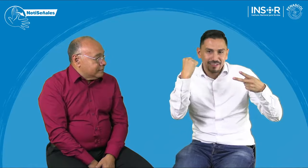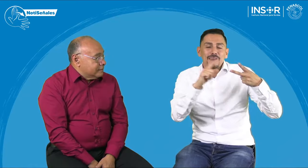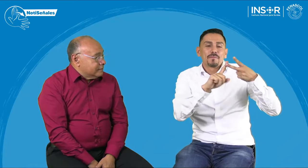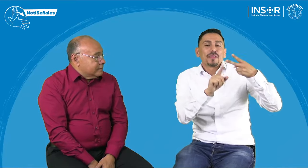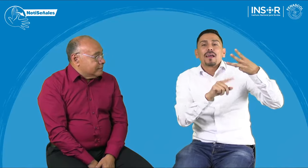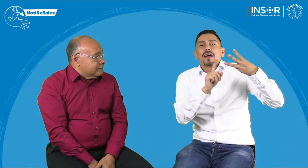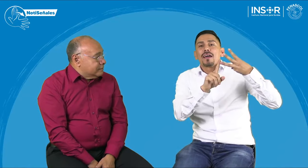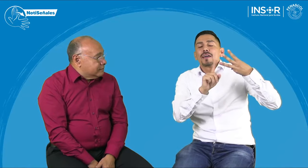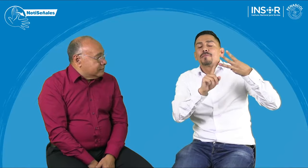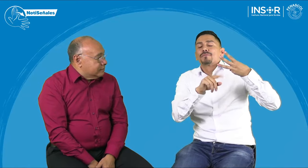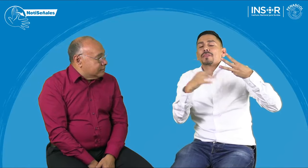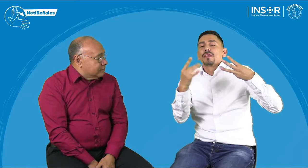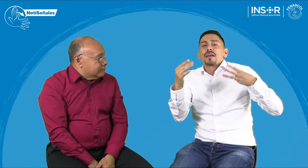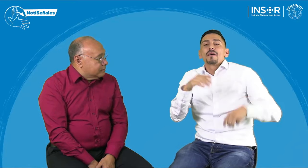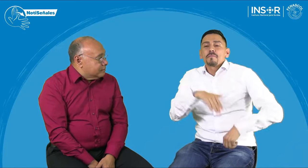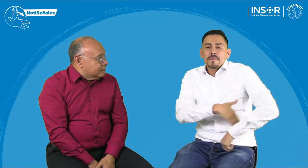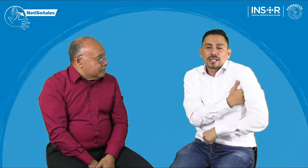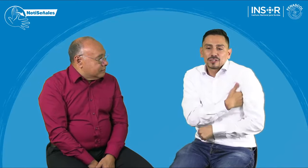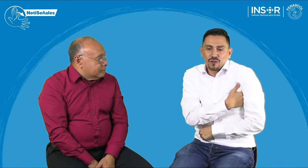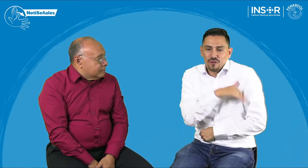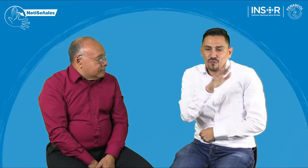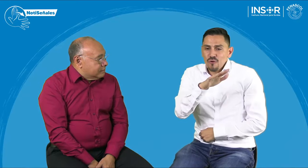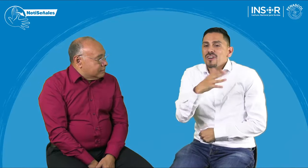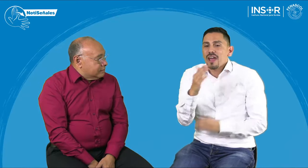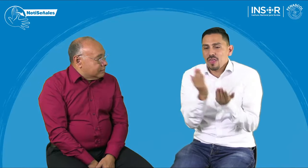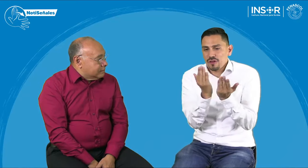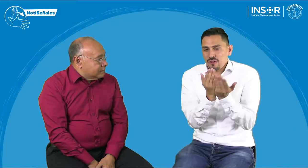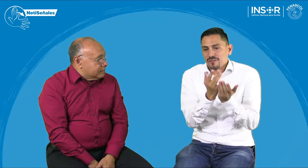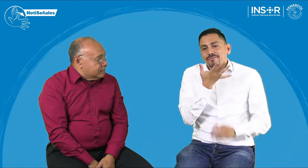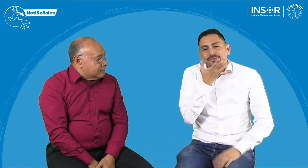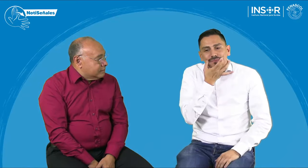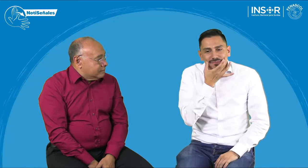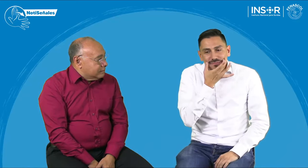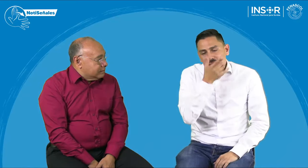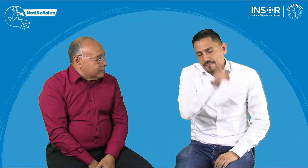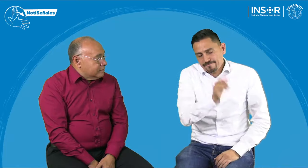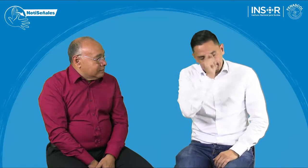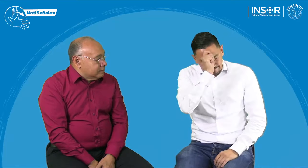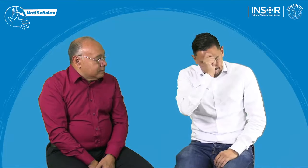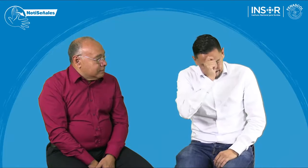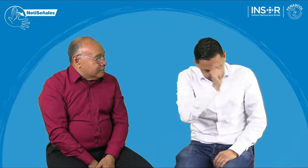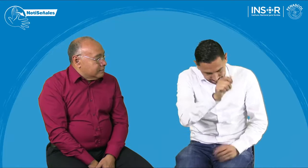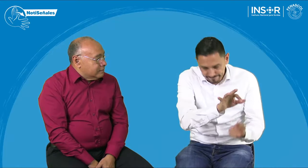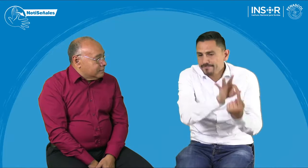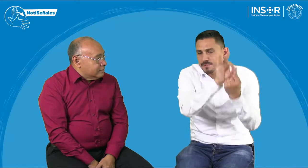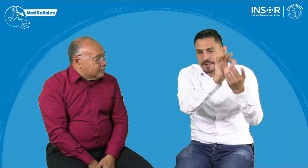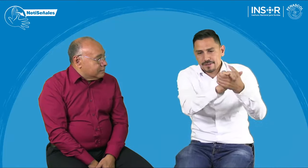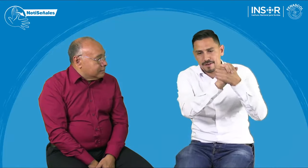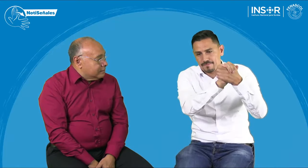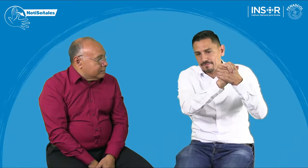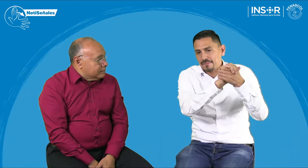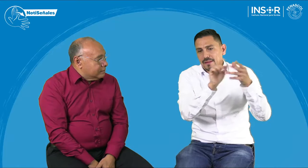Petro. También la vicepresidenta Francia Márquez.